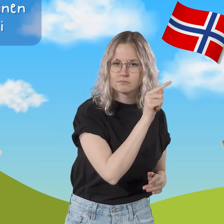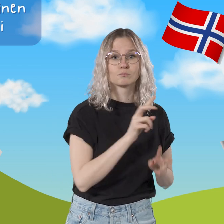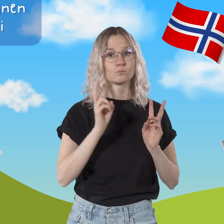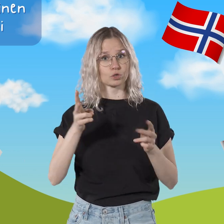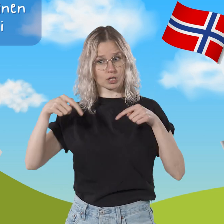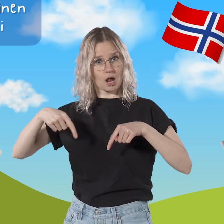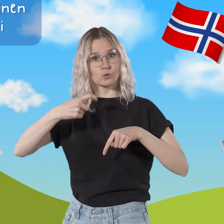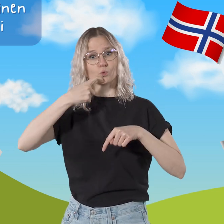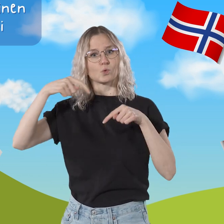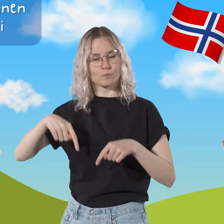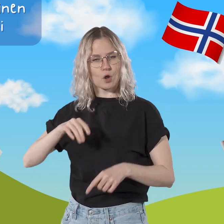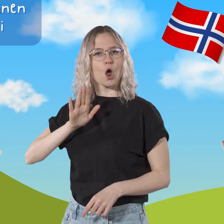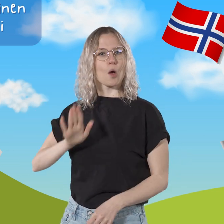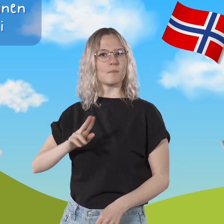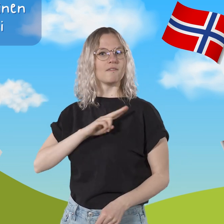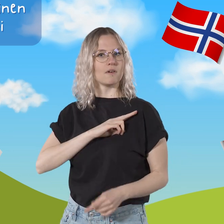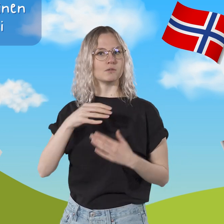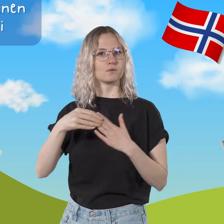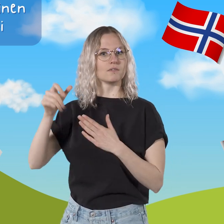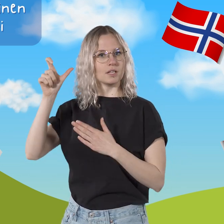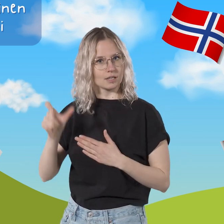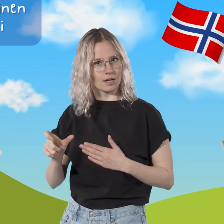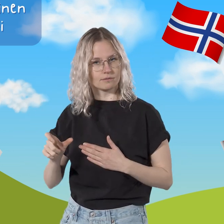kuten myös Suomella.